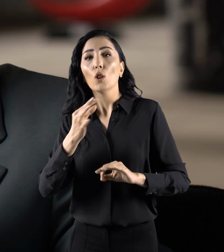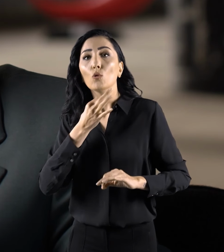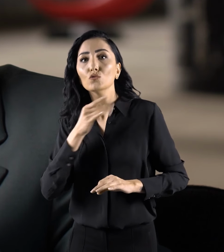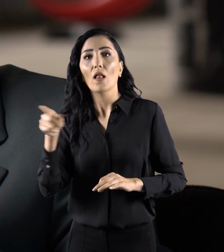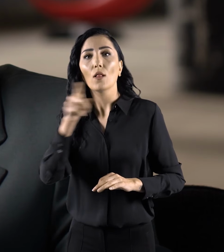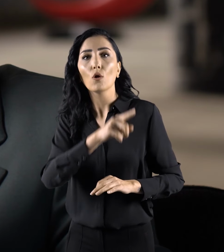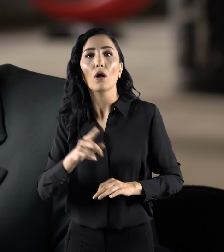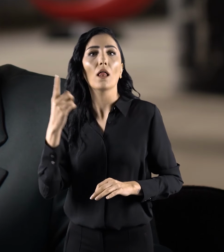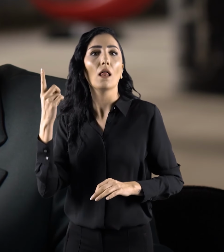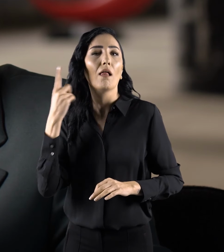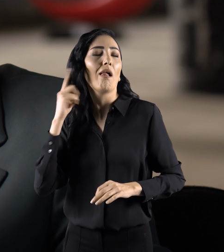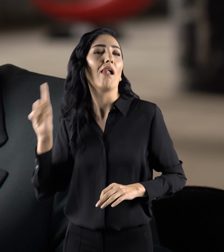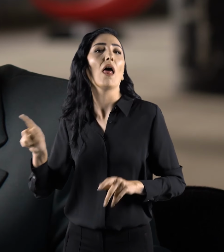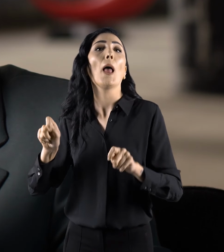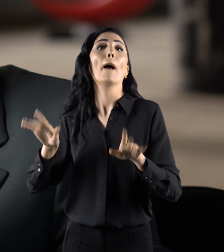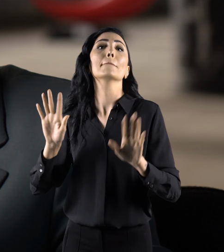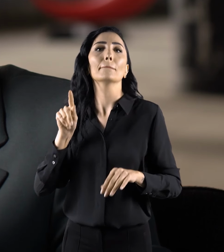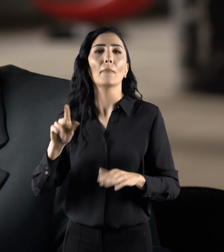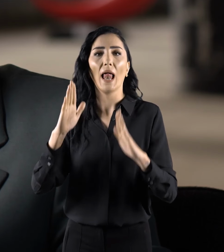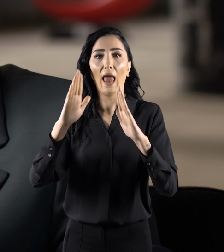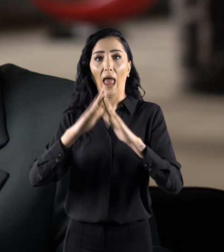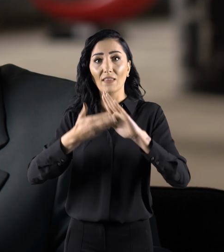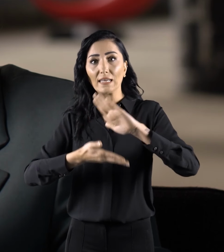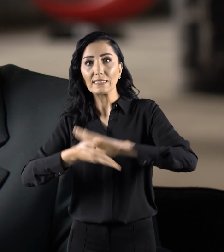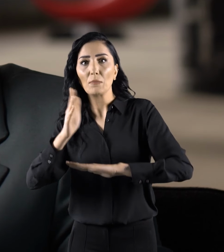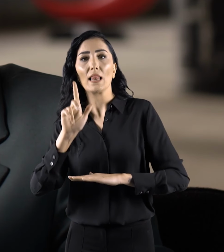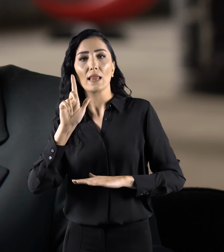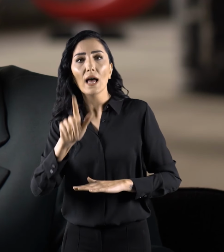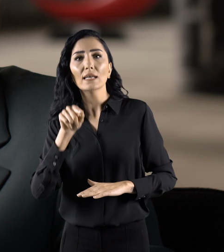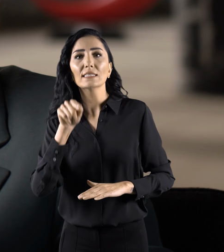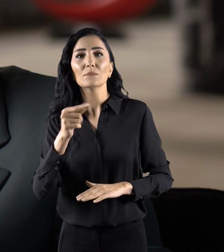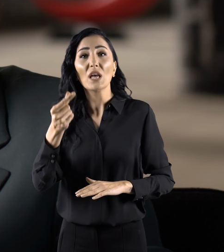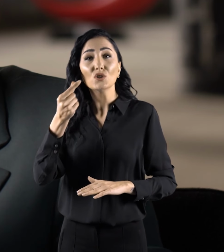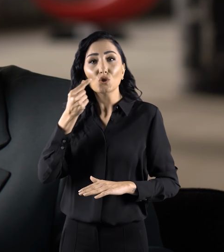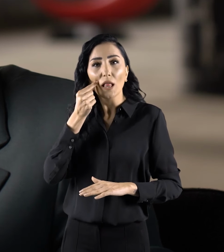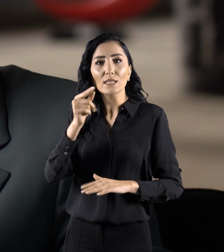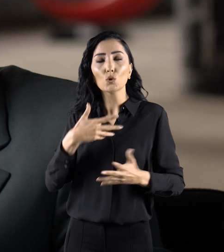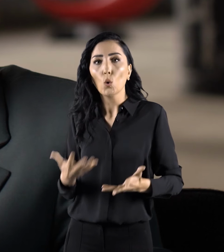lütfen yetkililerin söylediklerini kulak ardı etmeyin. Evden ayrılmanız gerekiyorsa